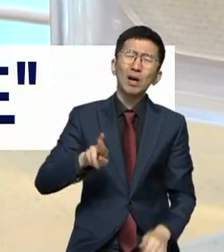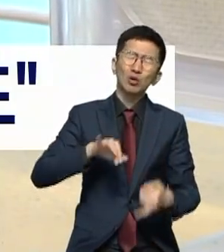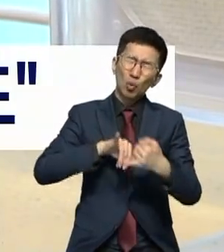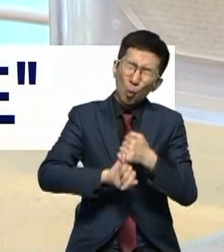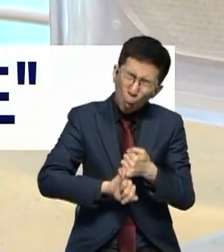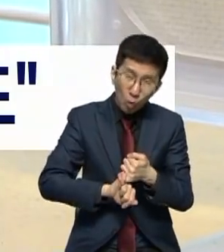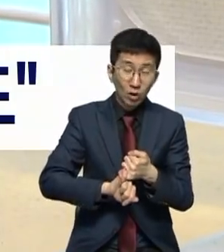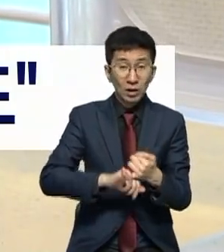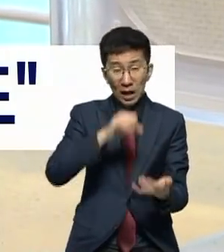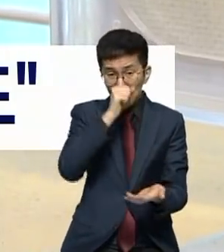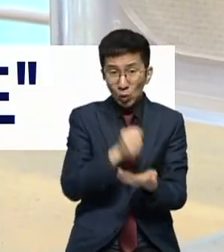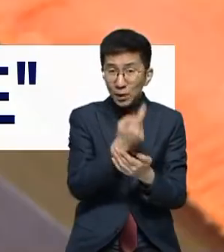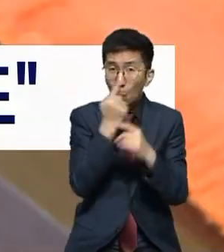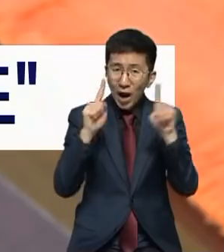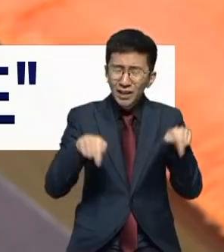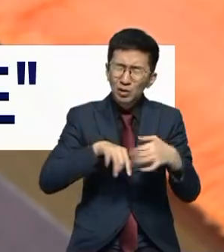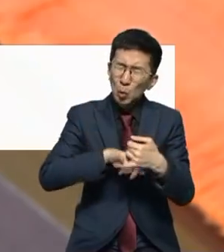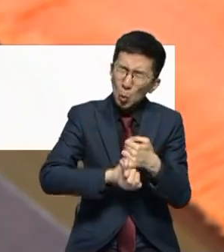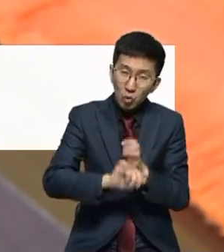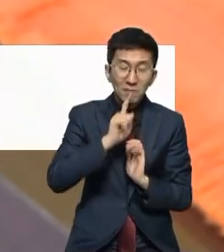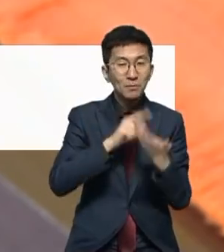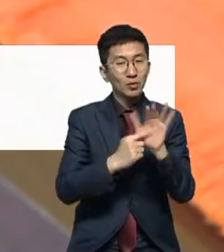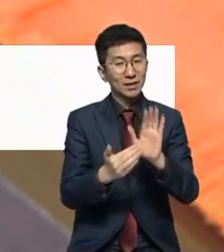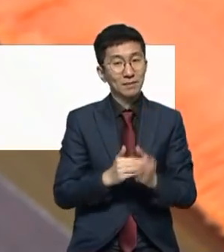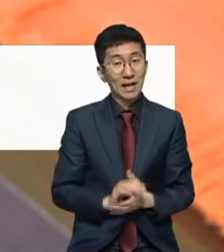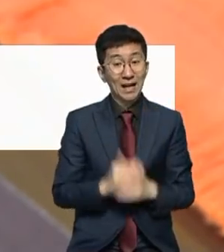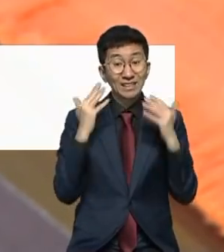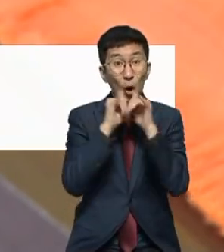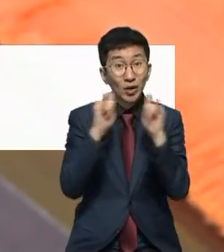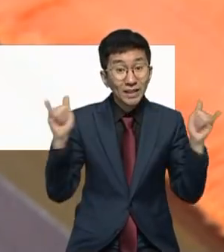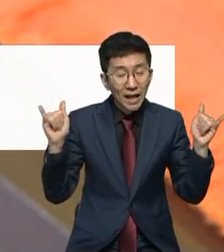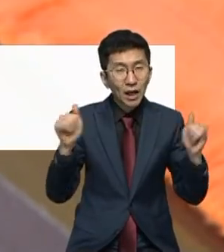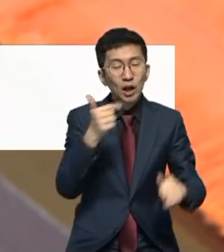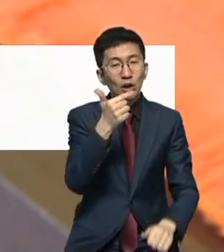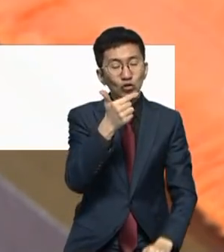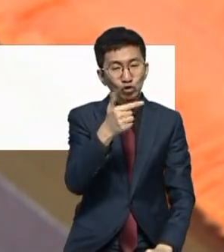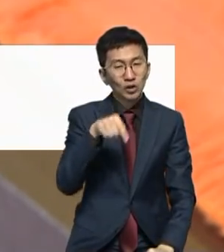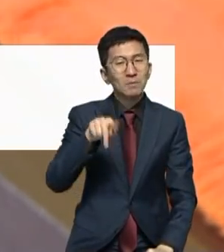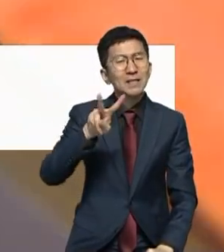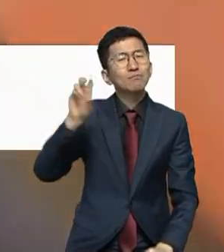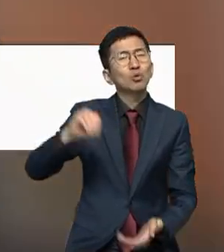현재 성인 가운데 6.2%만 백신